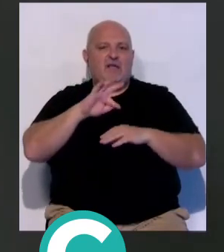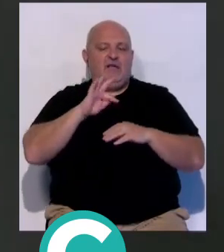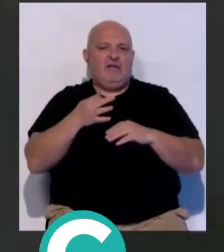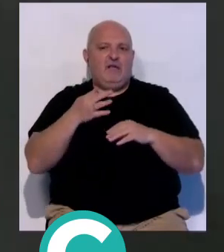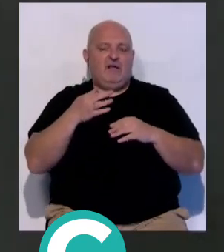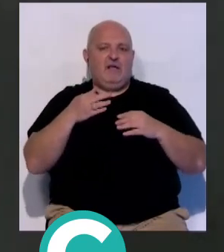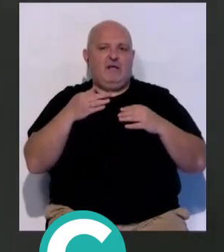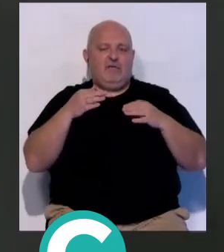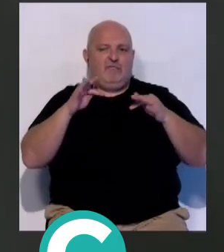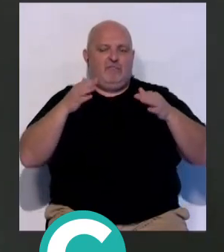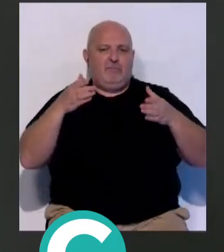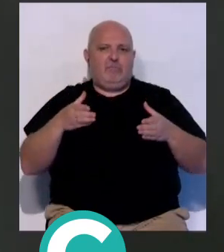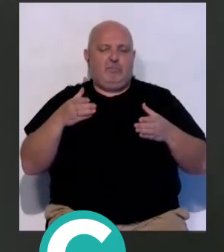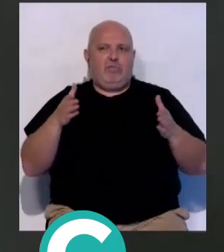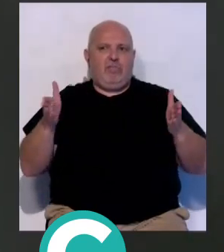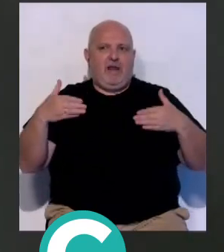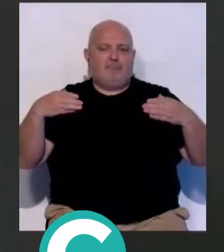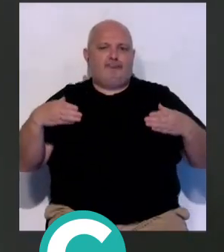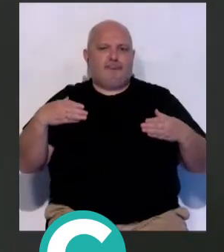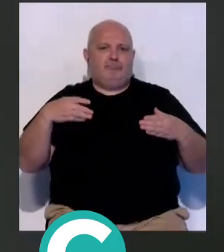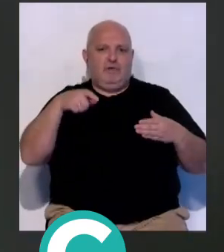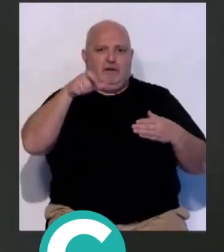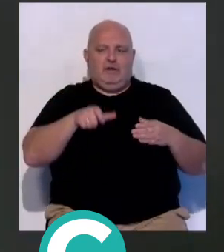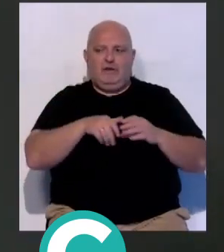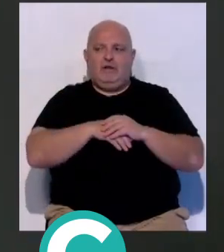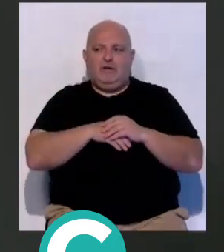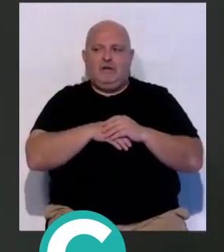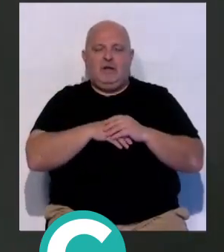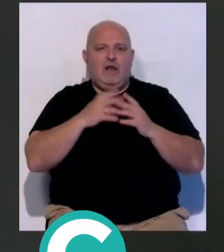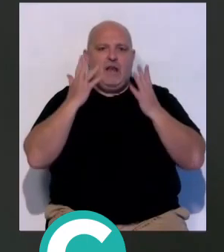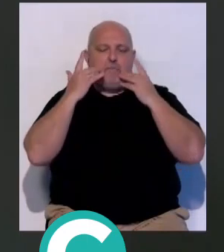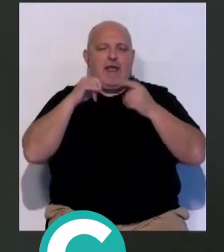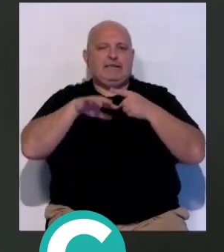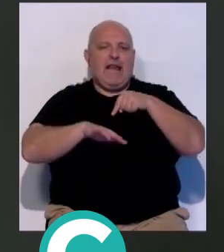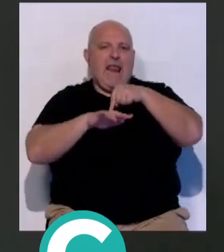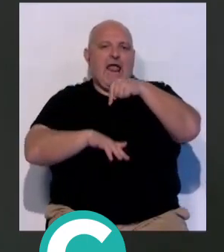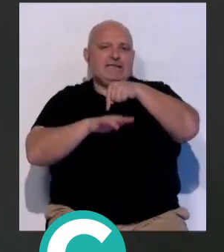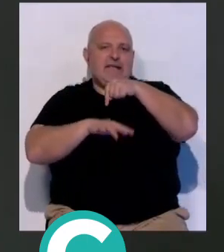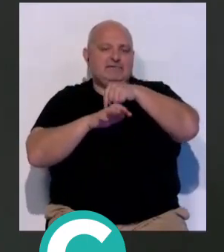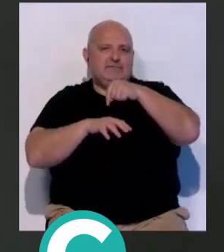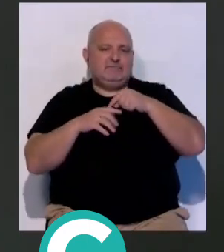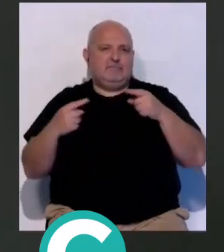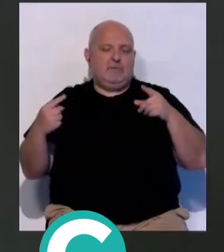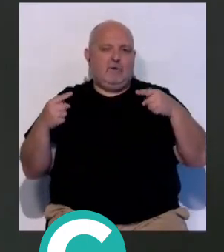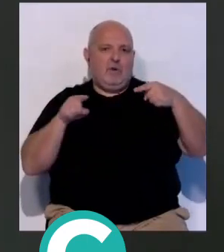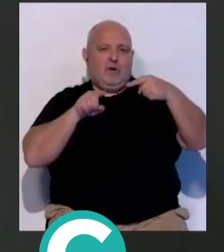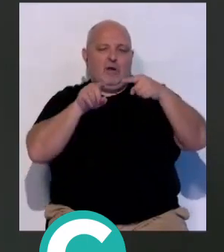cuando el equipo está cerrado y tal no limpiar las telarañas en tiro que va la escuadra o la ahora ya